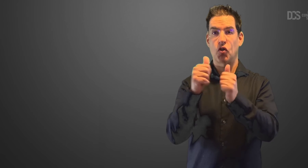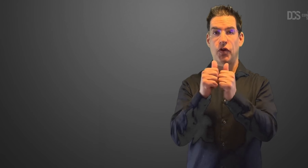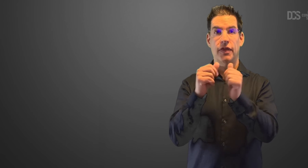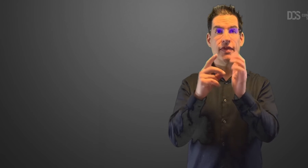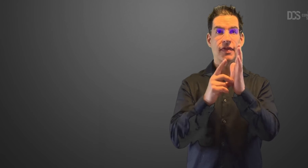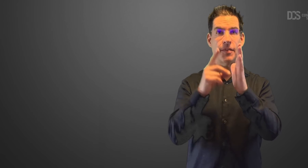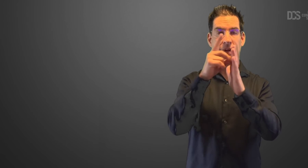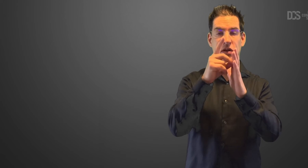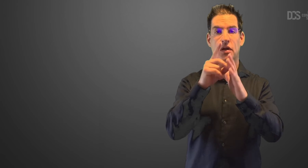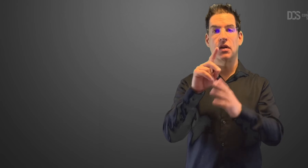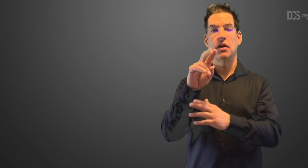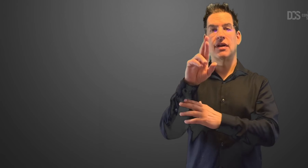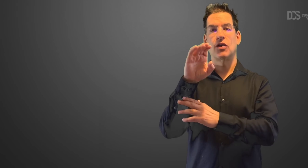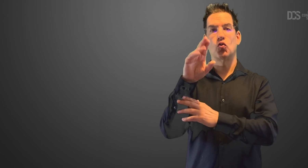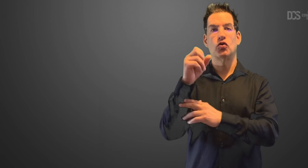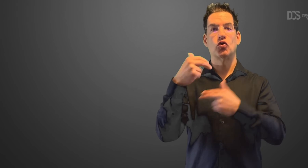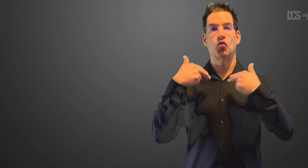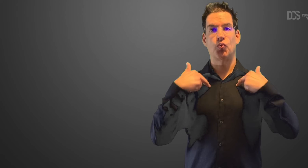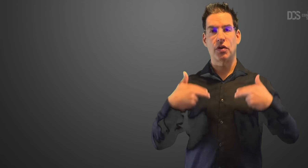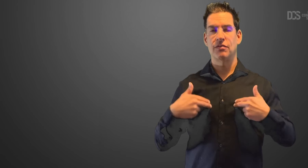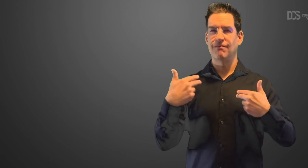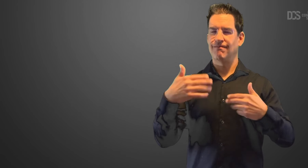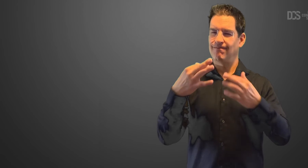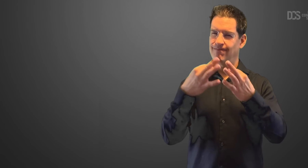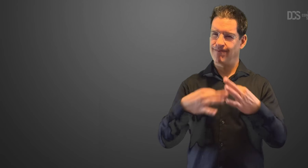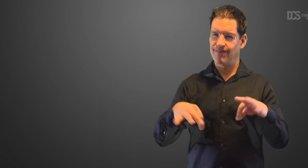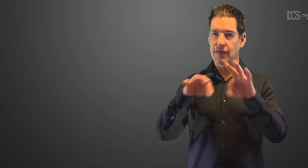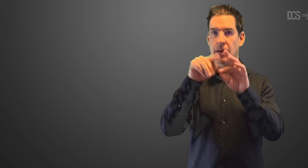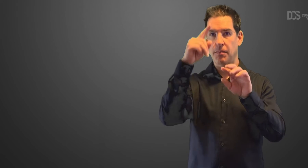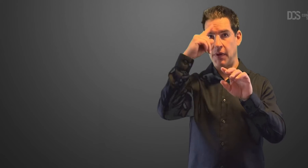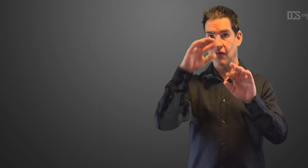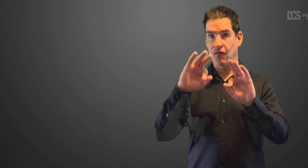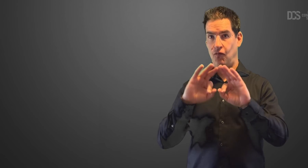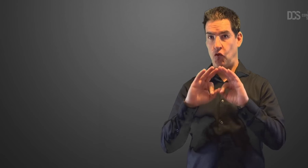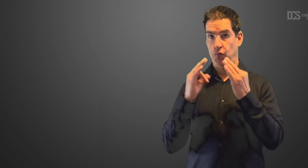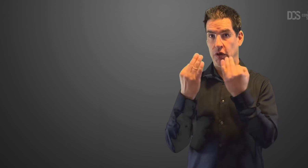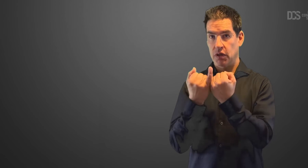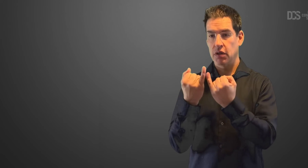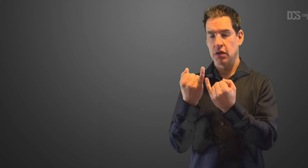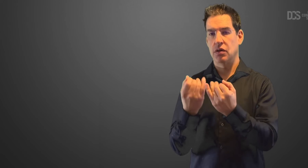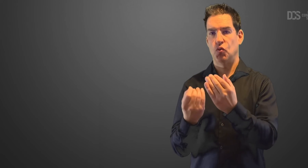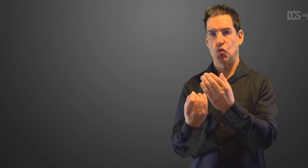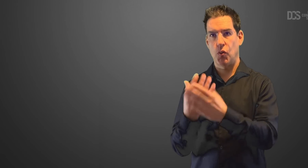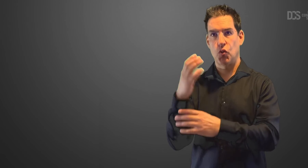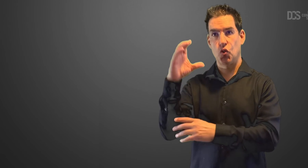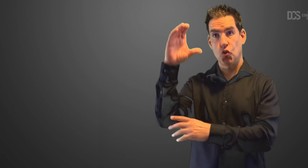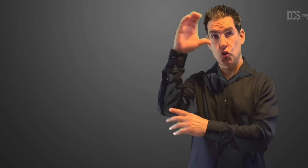de Recursos Humanos es fundamental para formar y crear una cultura de organización